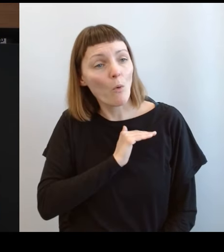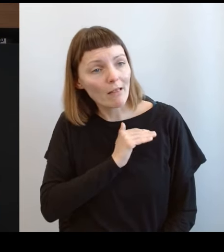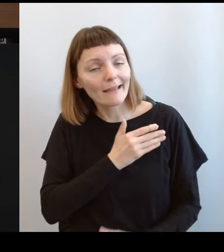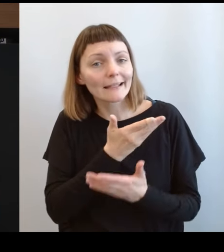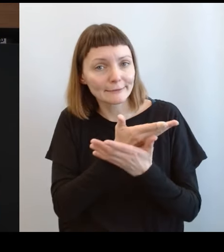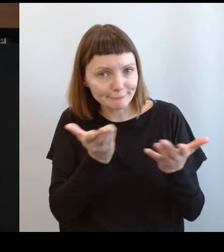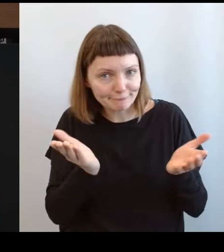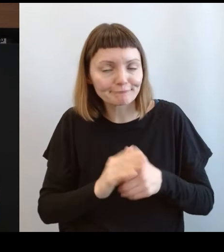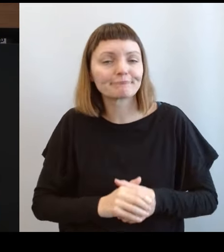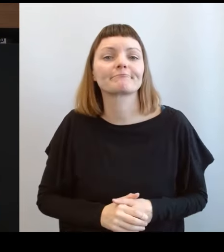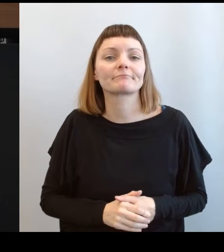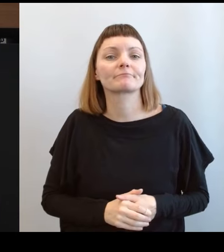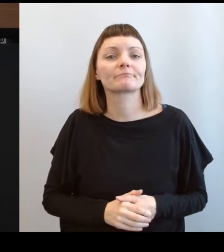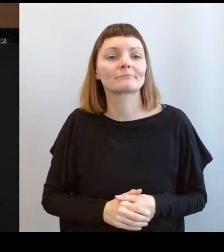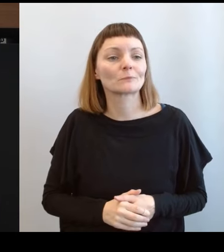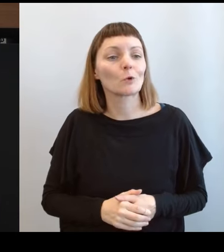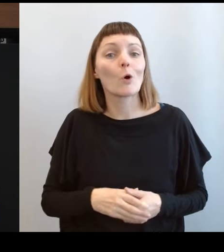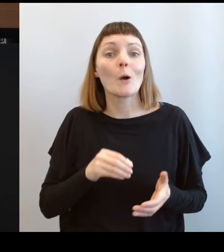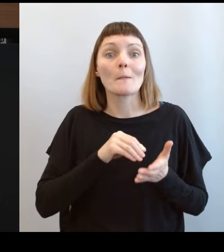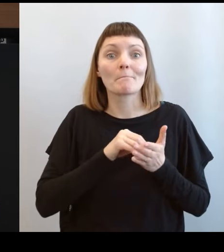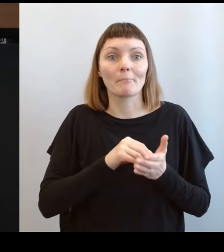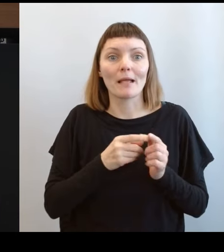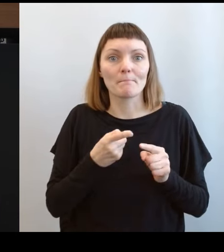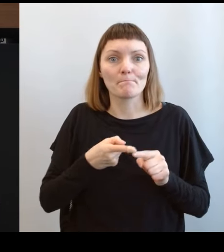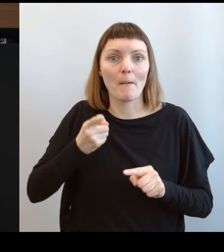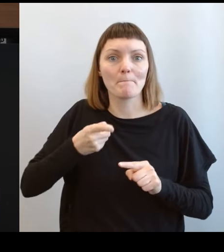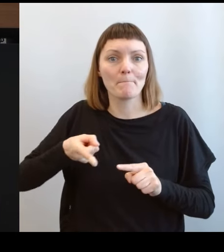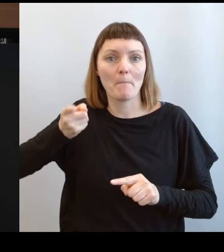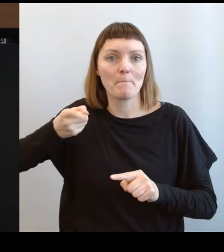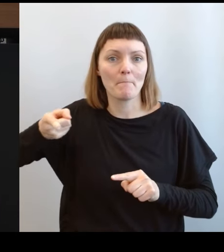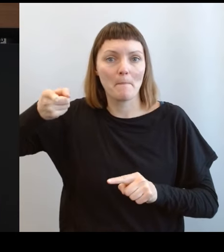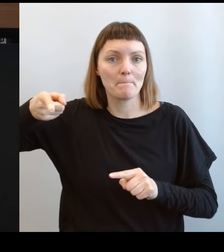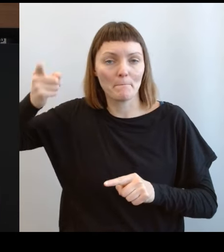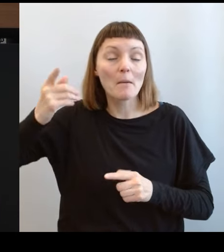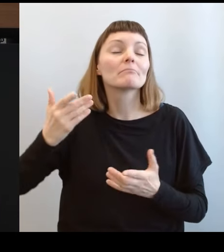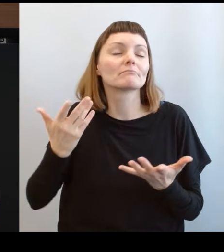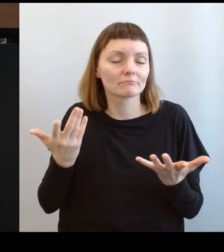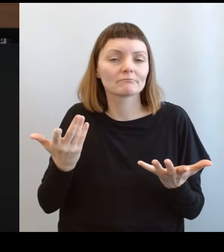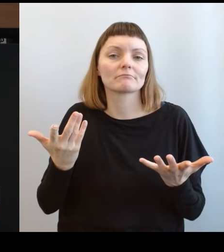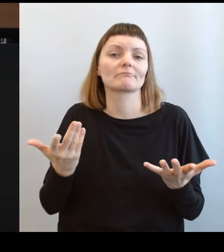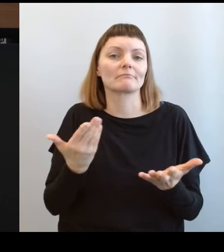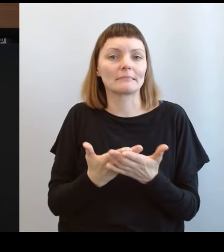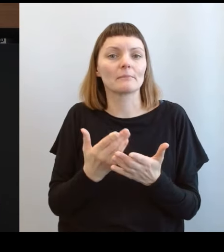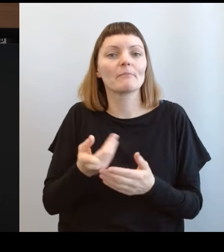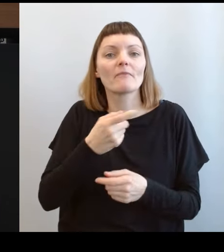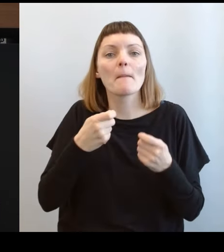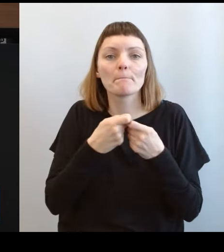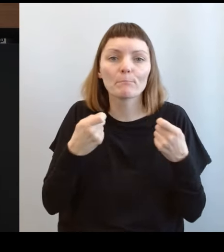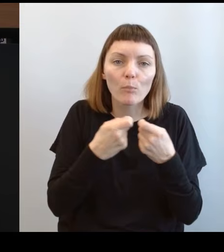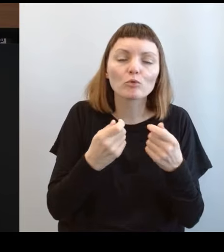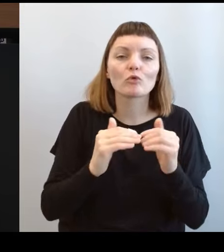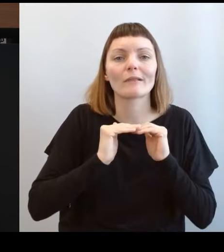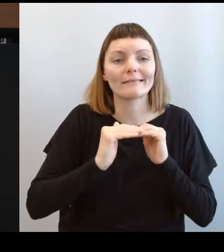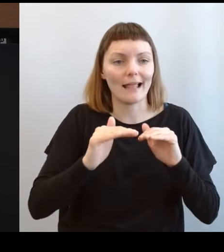Deshalb bringen wir als SPD auf Bundes und Landesebene um eine Lösung insbesondere auch für die Indexmietverträge, aber auch